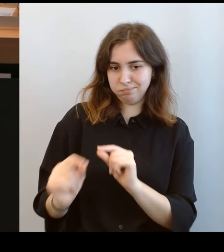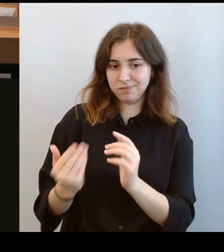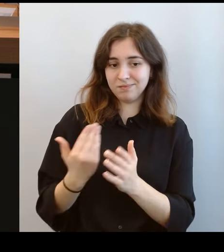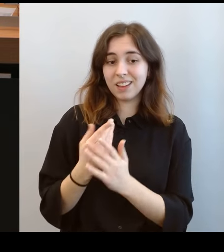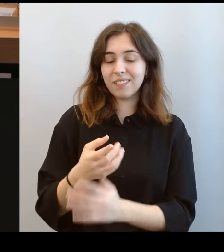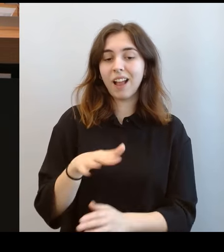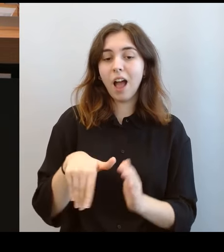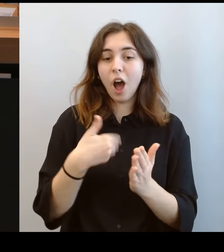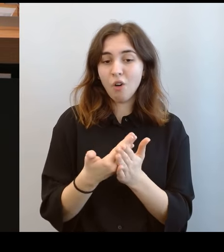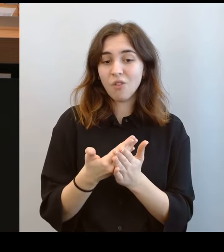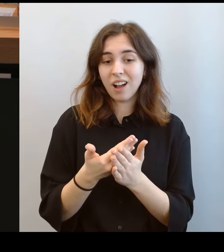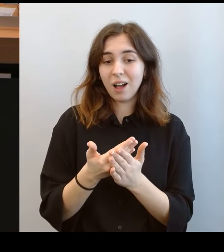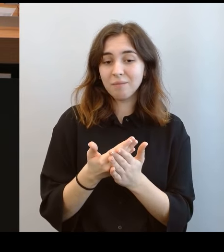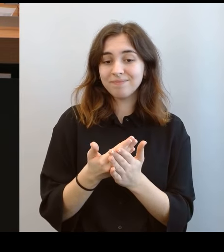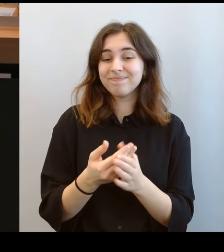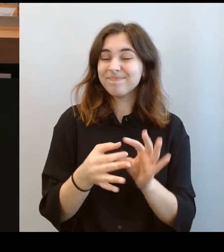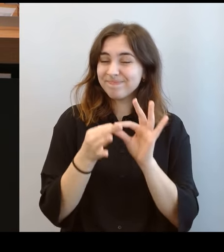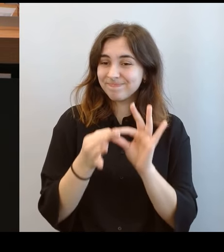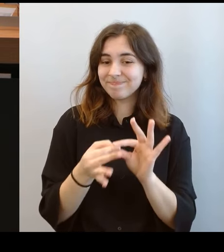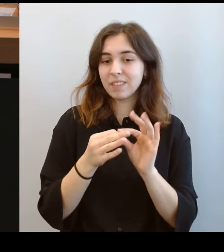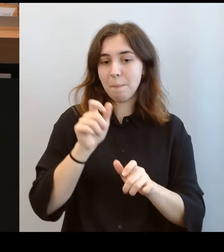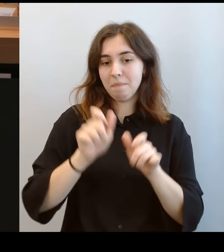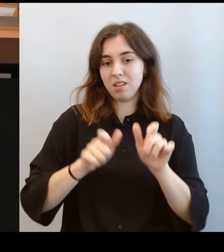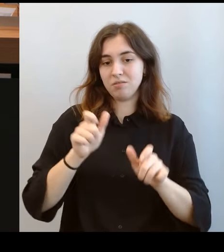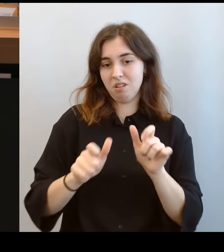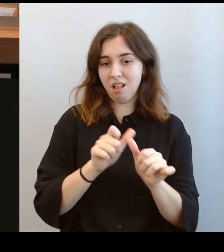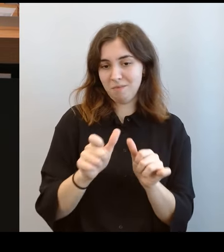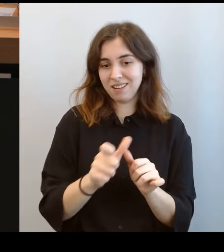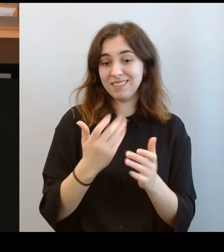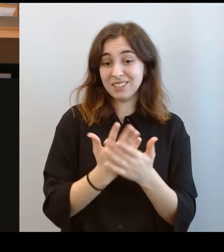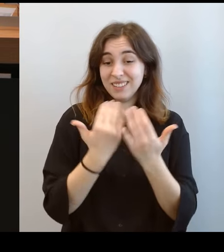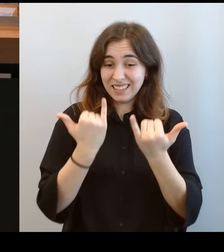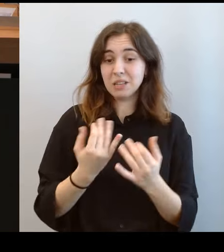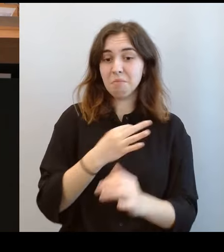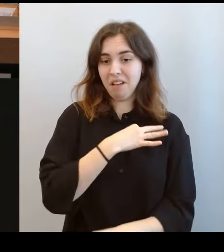Sicherheitsdienste ausgelagert worden sind. Und das hat natürlich Probleme.